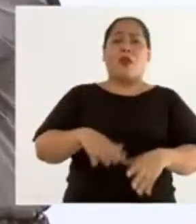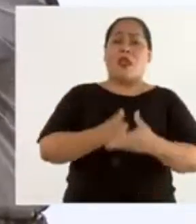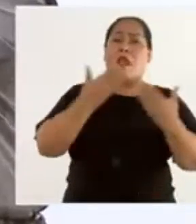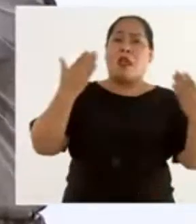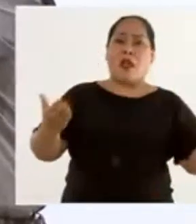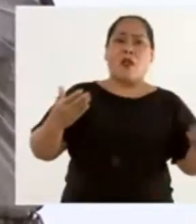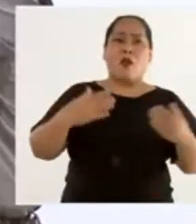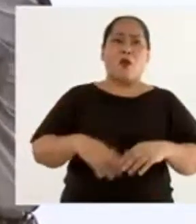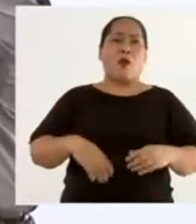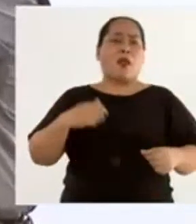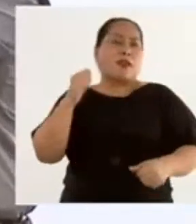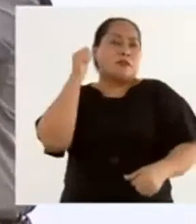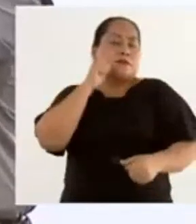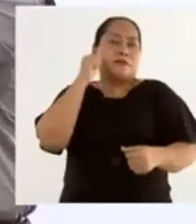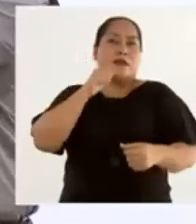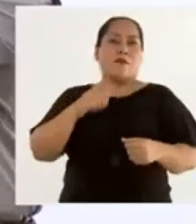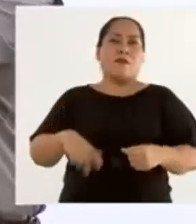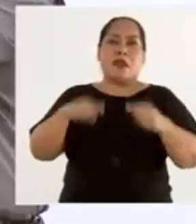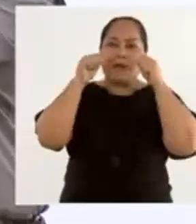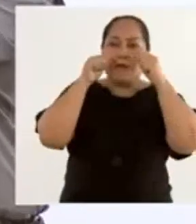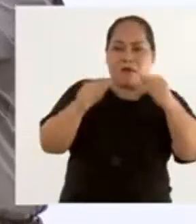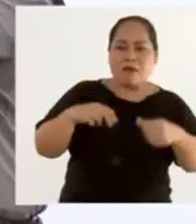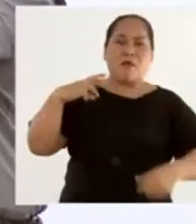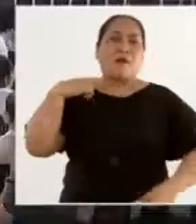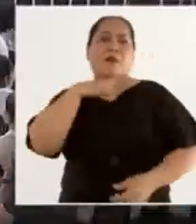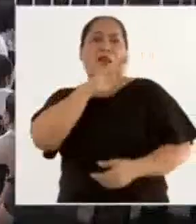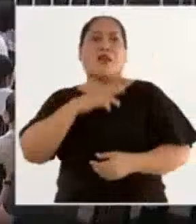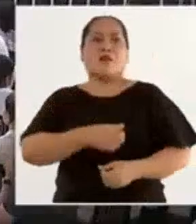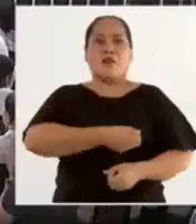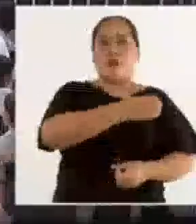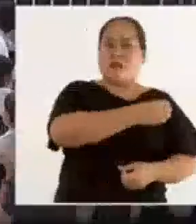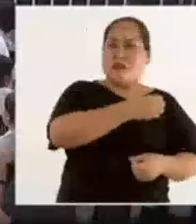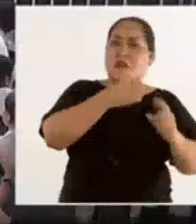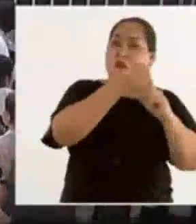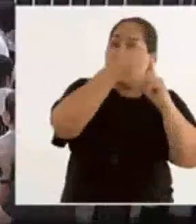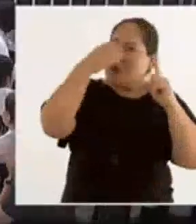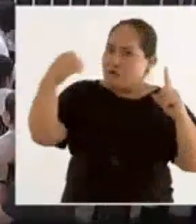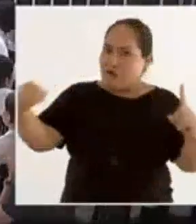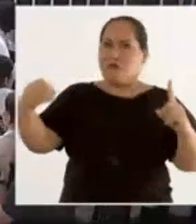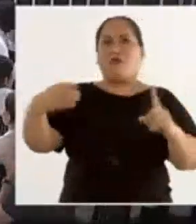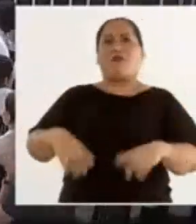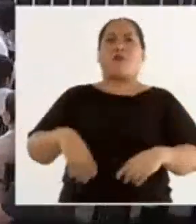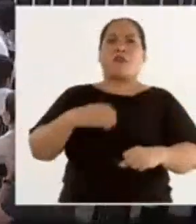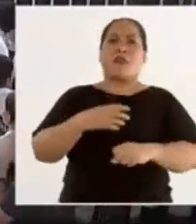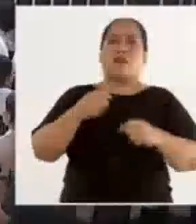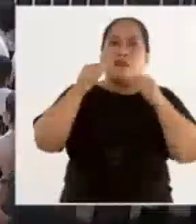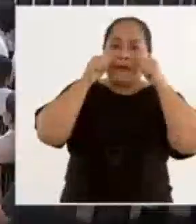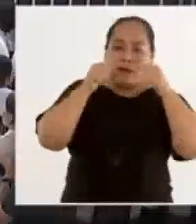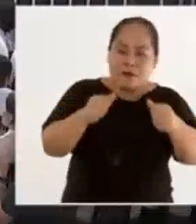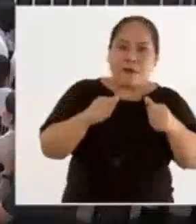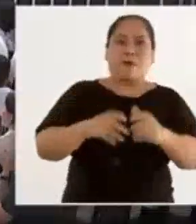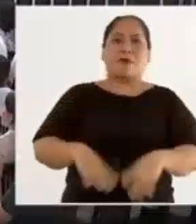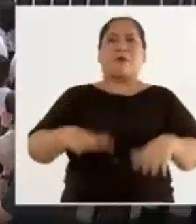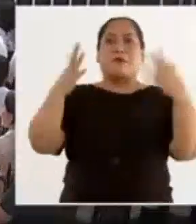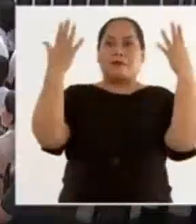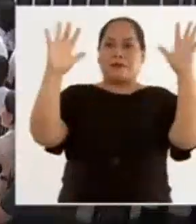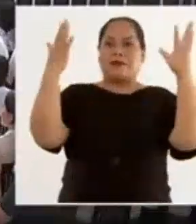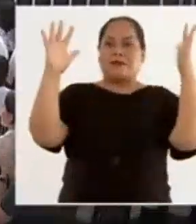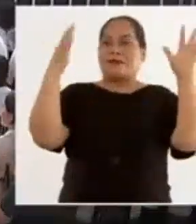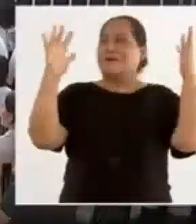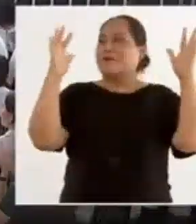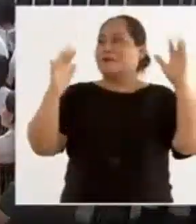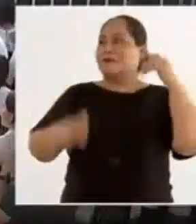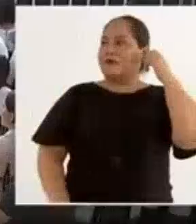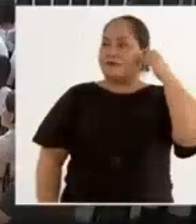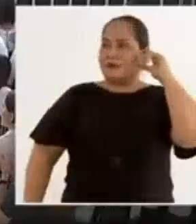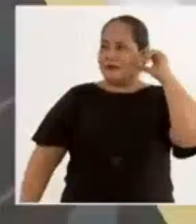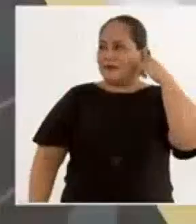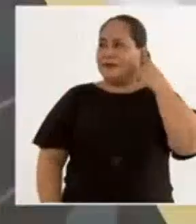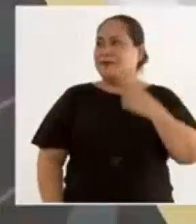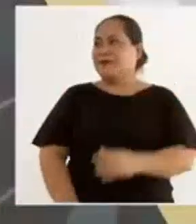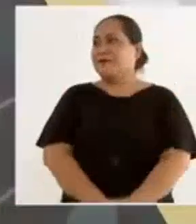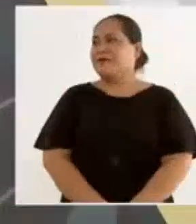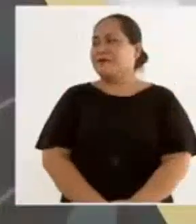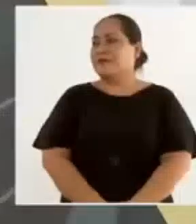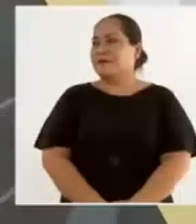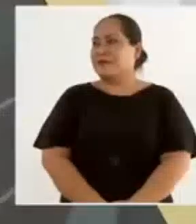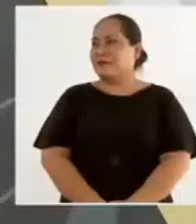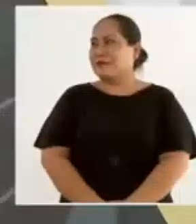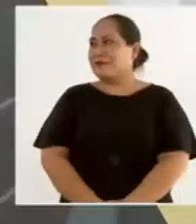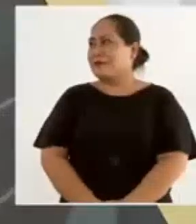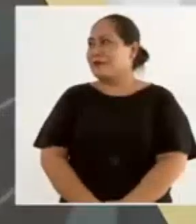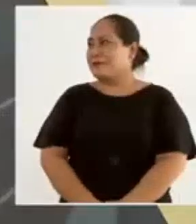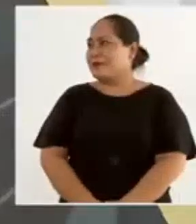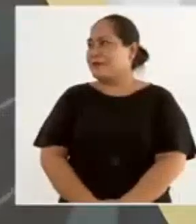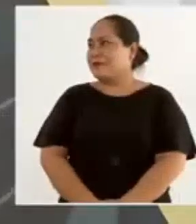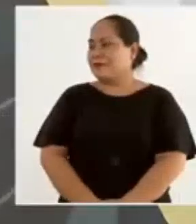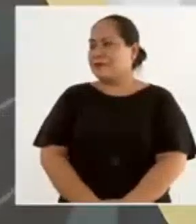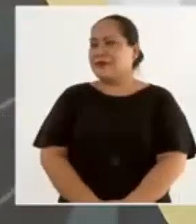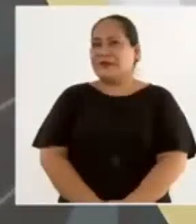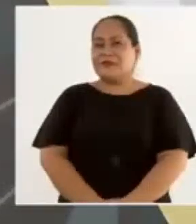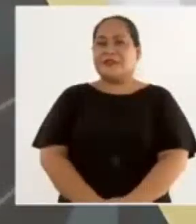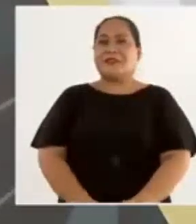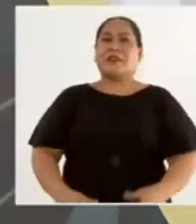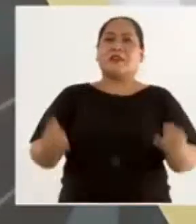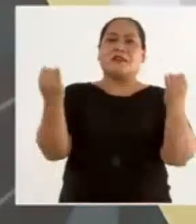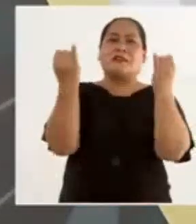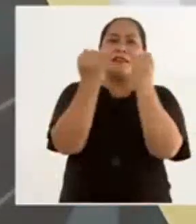sin pagar un solo peso. [Aplausos] También en coordinación con nuestra coordinación y con